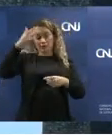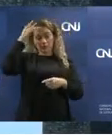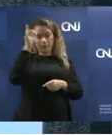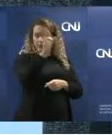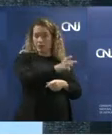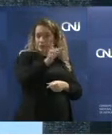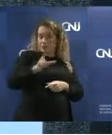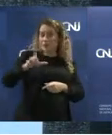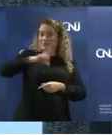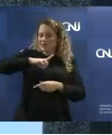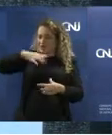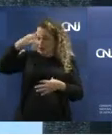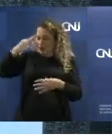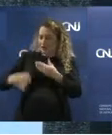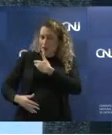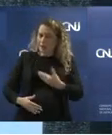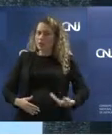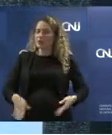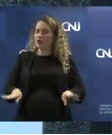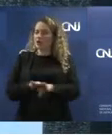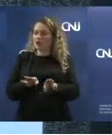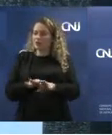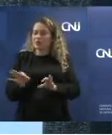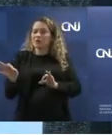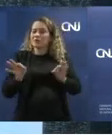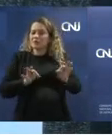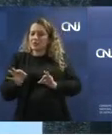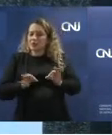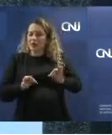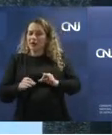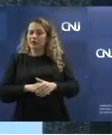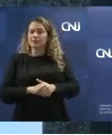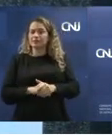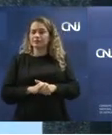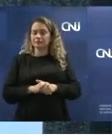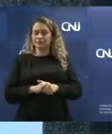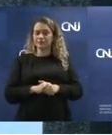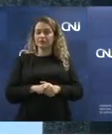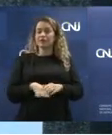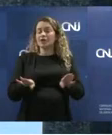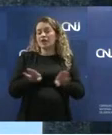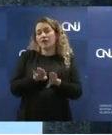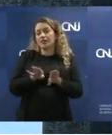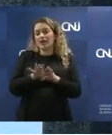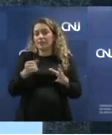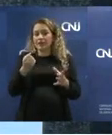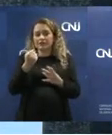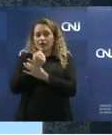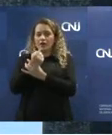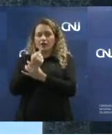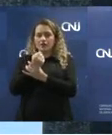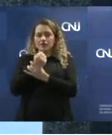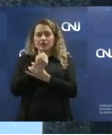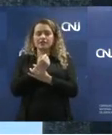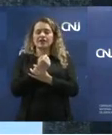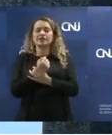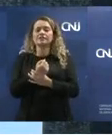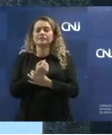e preparo para essas atividades. E a segurança eletrônica é bela, na medida em que o novo módulo